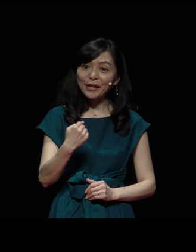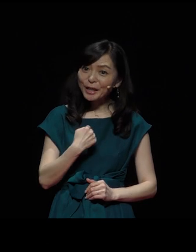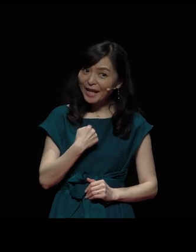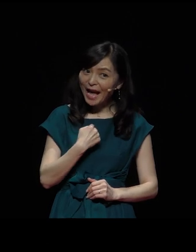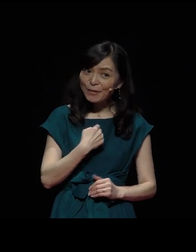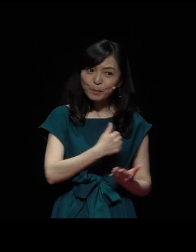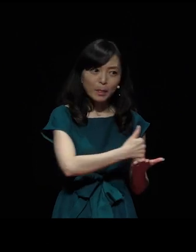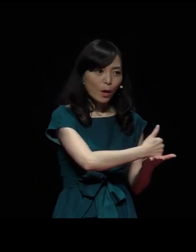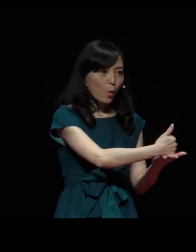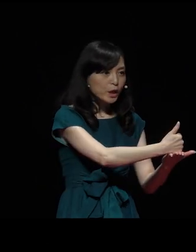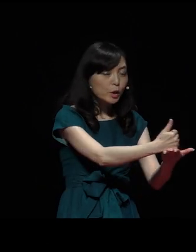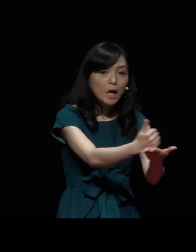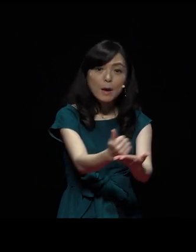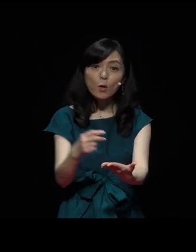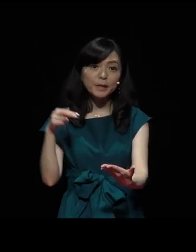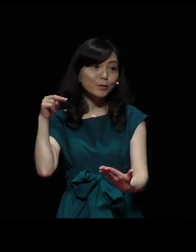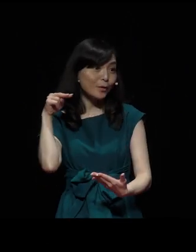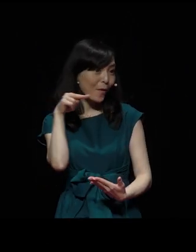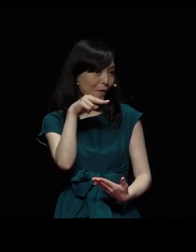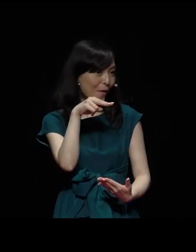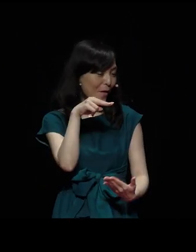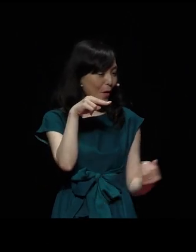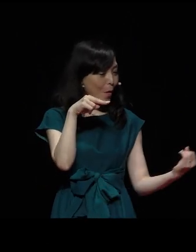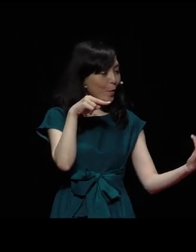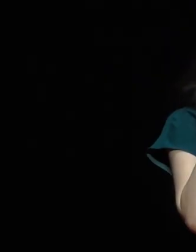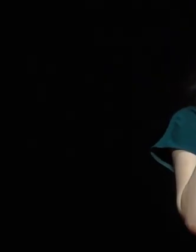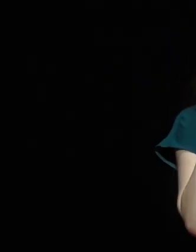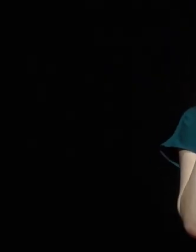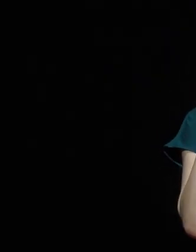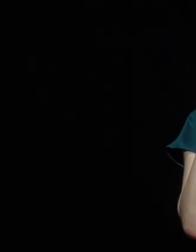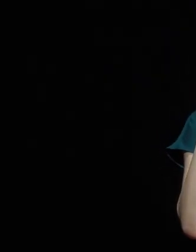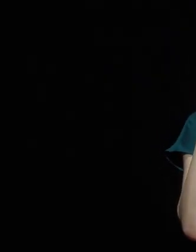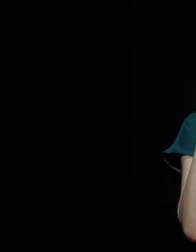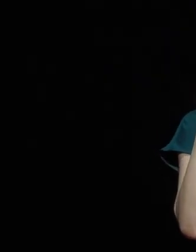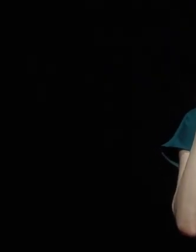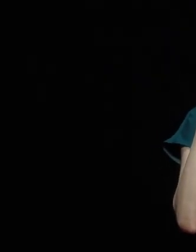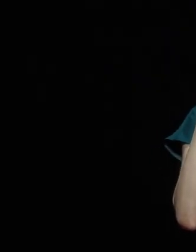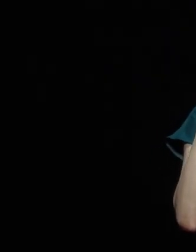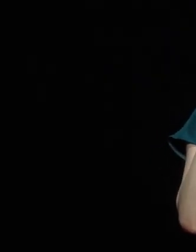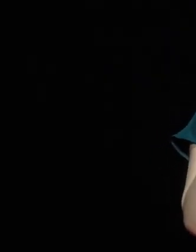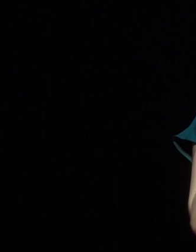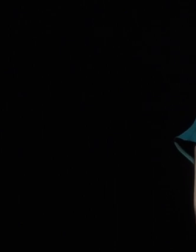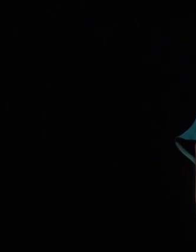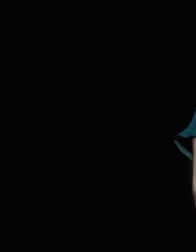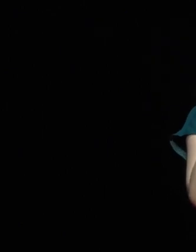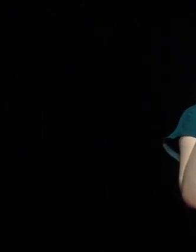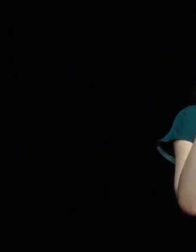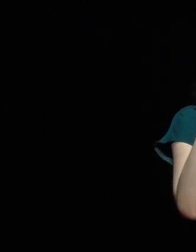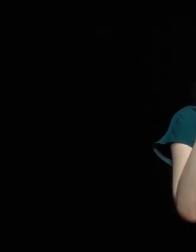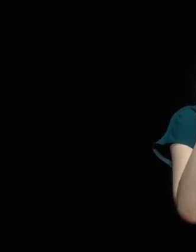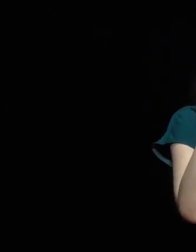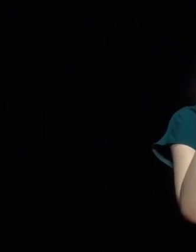Al mirar a los clientes ellos también me miran.